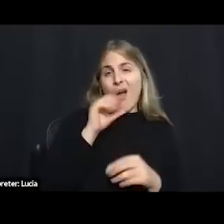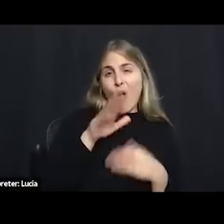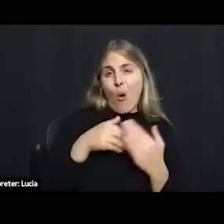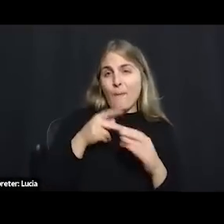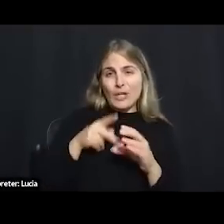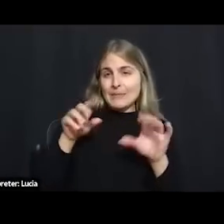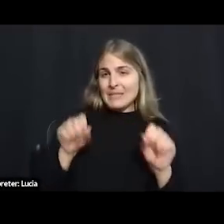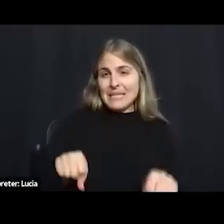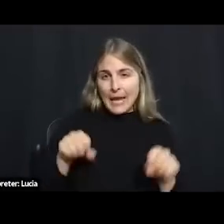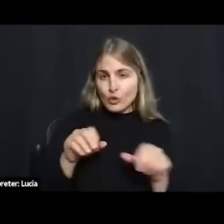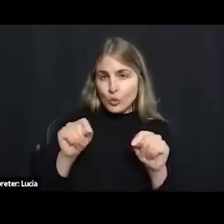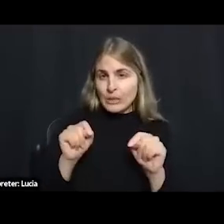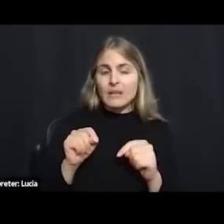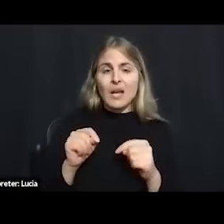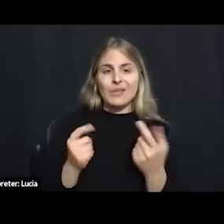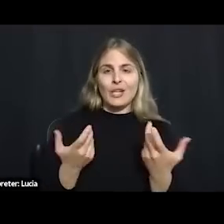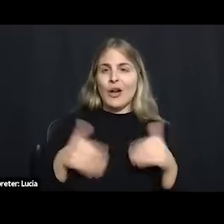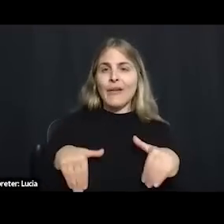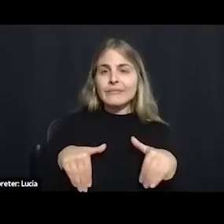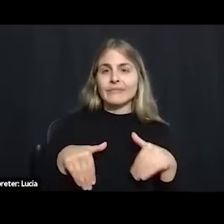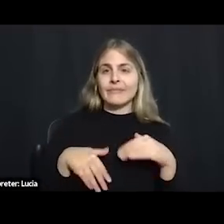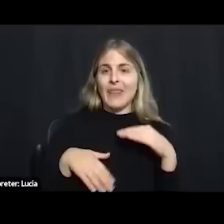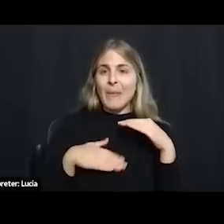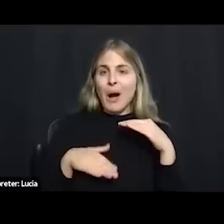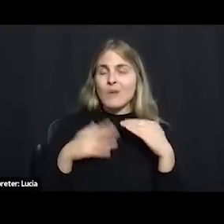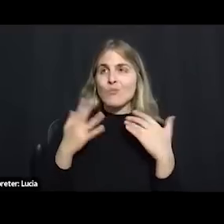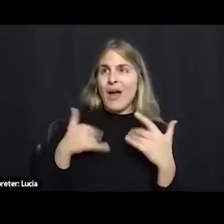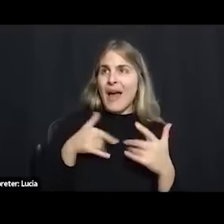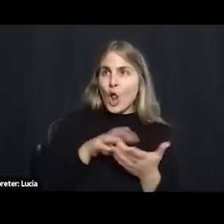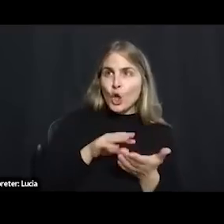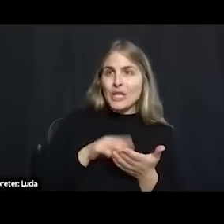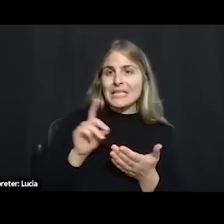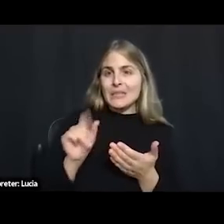Sarah describió estar en fondo del orden jerárquico debido a su discapacidad de aprendizaje y bajo apoyo social.